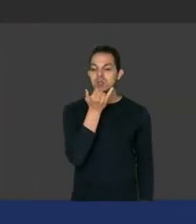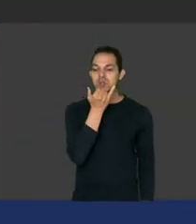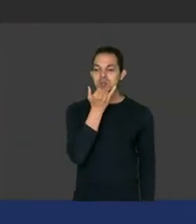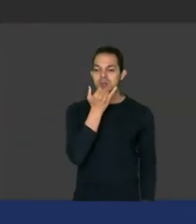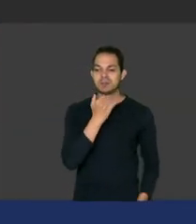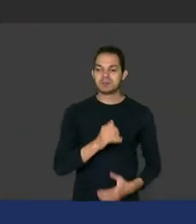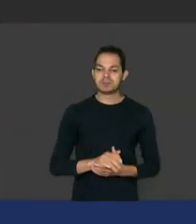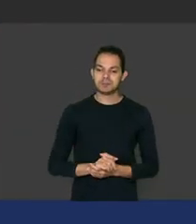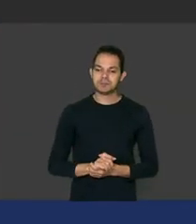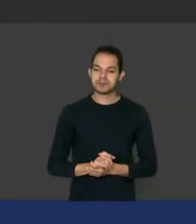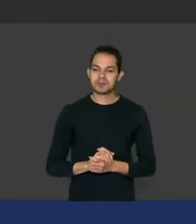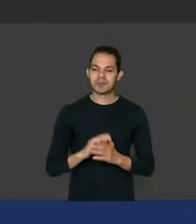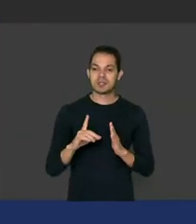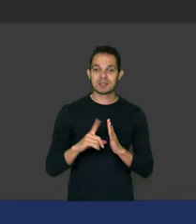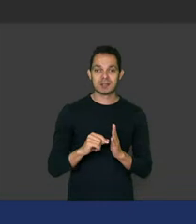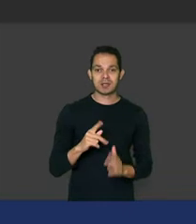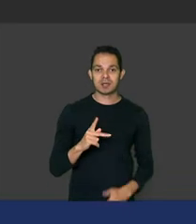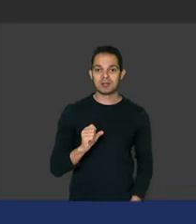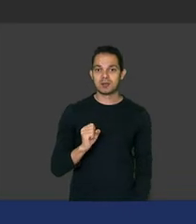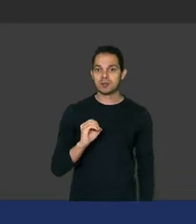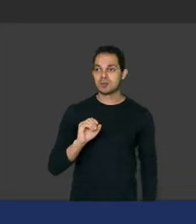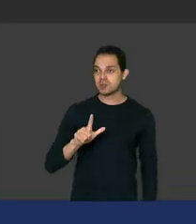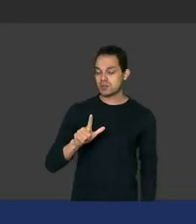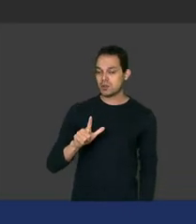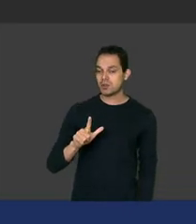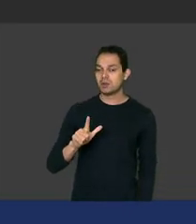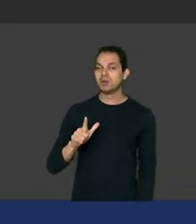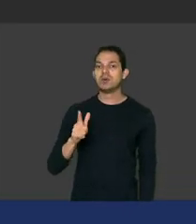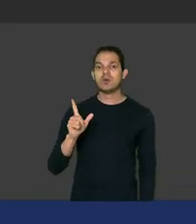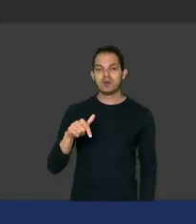VINÍCIUS. -- [DEPUTADO]: DESCULPA, NÓS ESTAMOS NO DESTAQUE DO PSOL. ENTÃO NÓS VAMOS